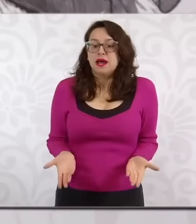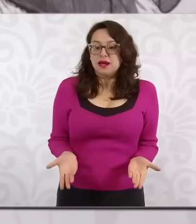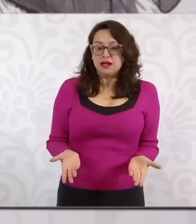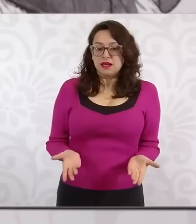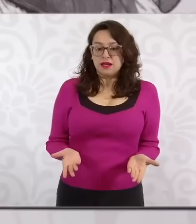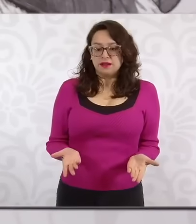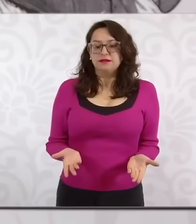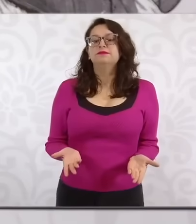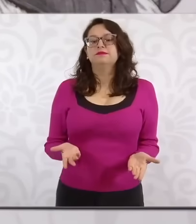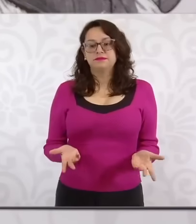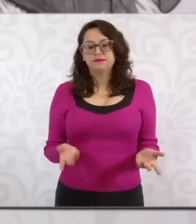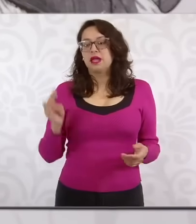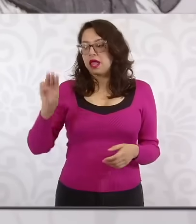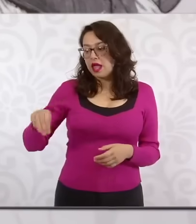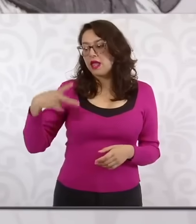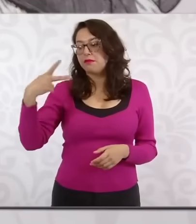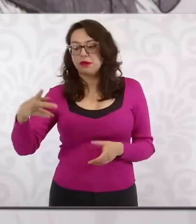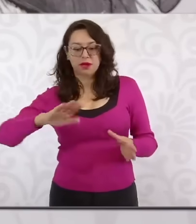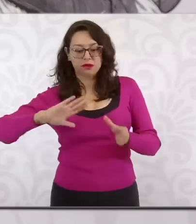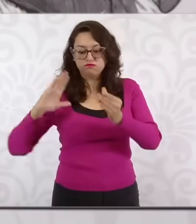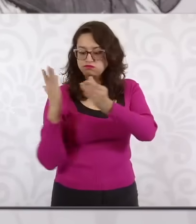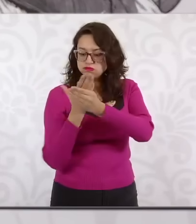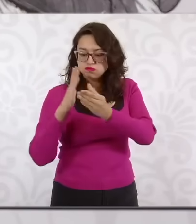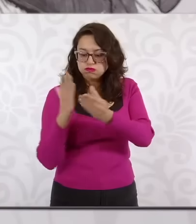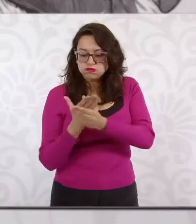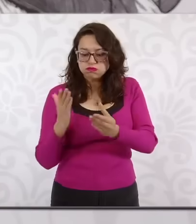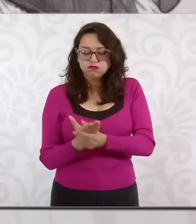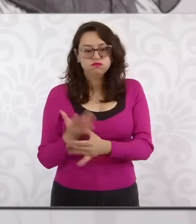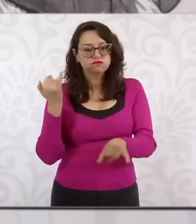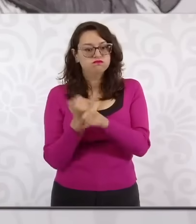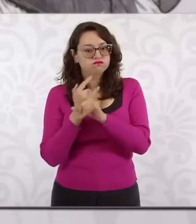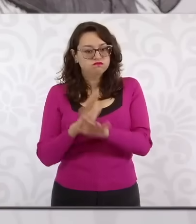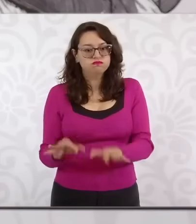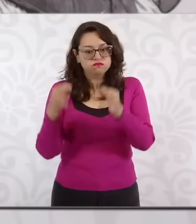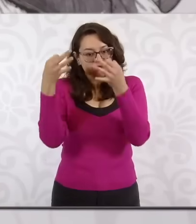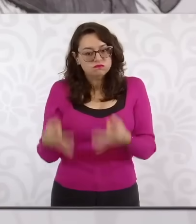pues para ayudar a los ministerios públicos a hacer carpetas de investigación. ¿Y para qué sirve